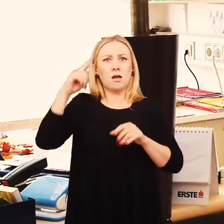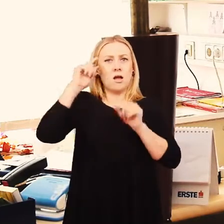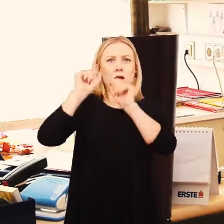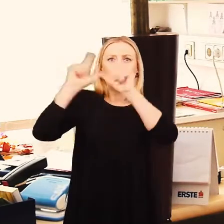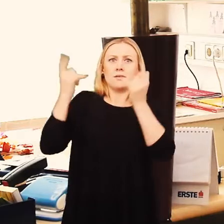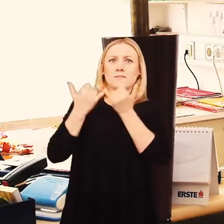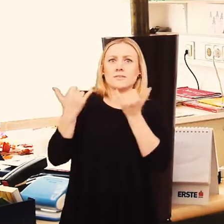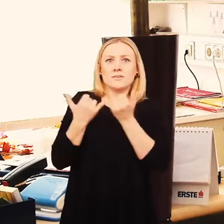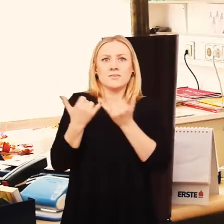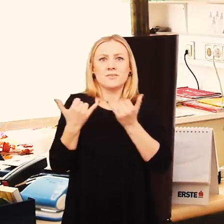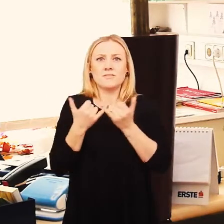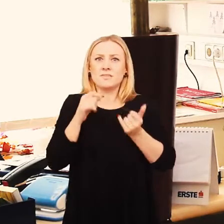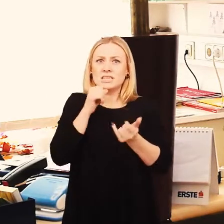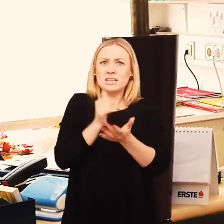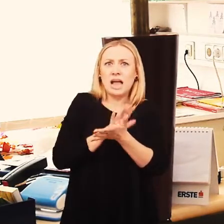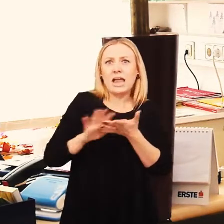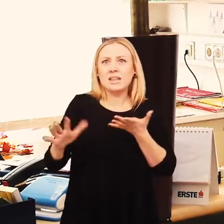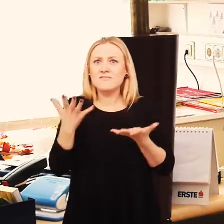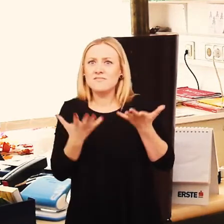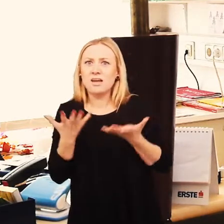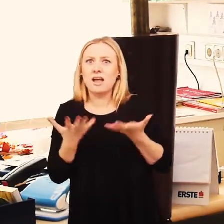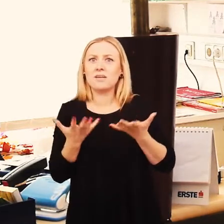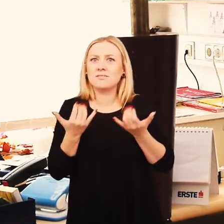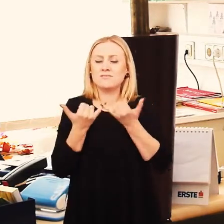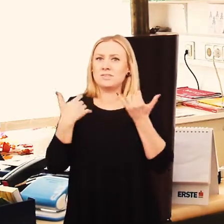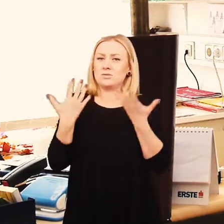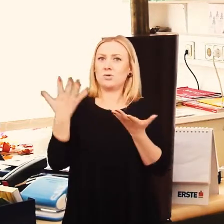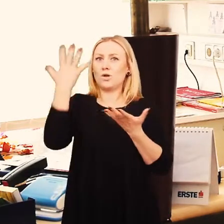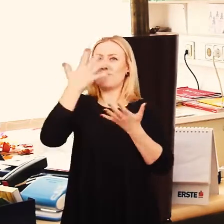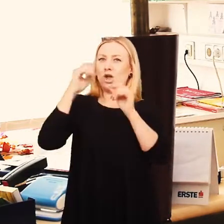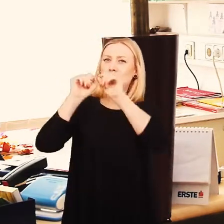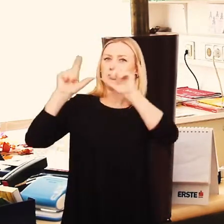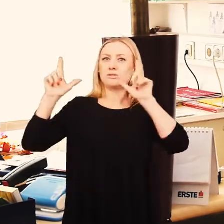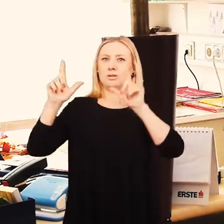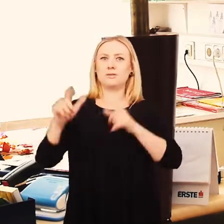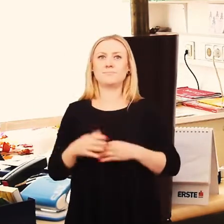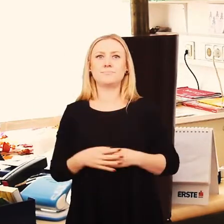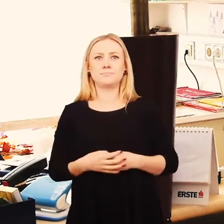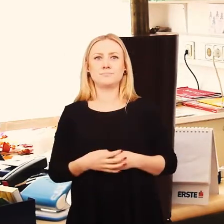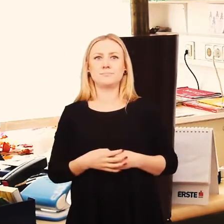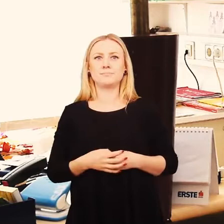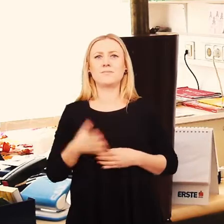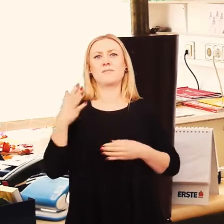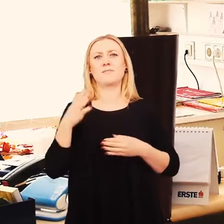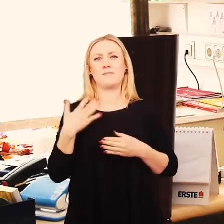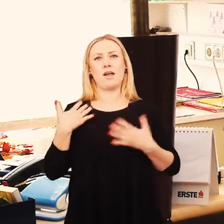Wenn ich mir bereits vorher viele Gedanken gemacht hätte, wäre es vielleicht nicht so einfach geworden, wie es dann tatsächlich war.